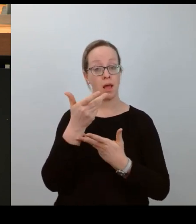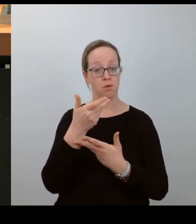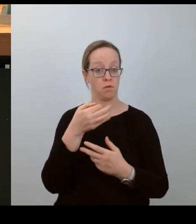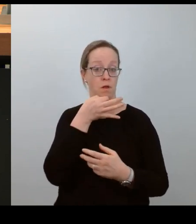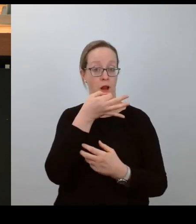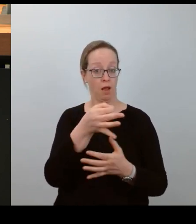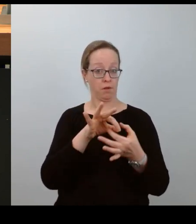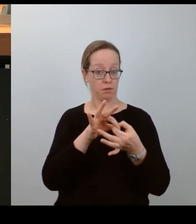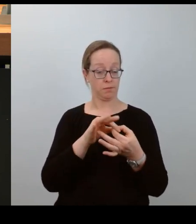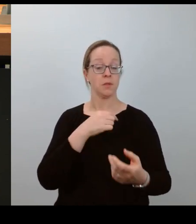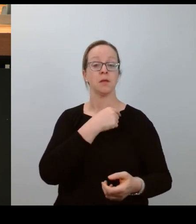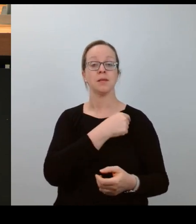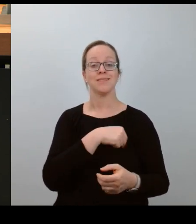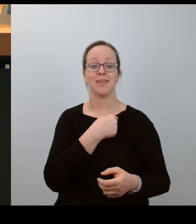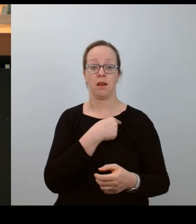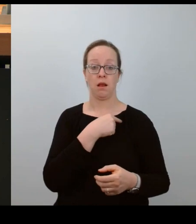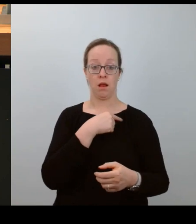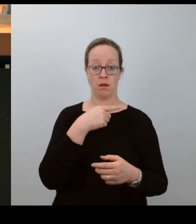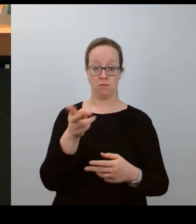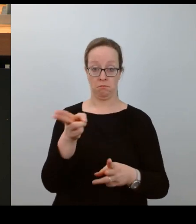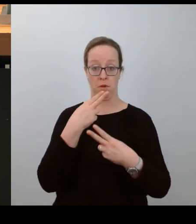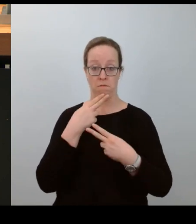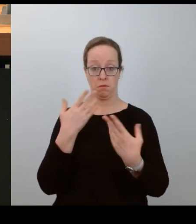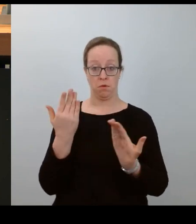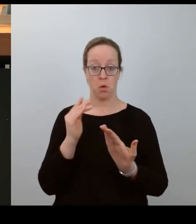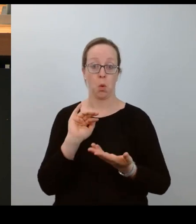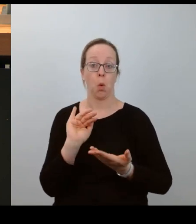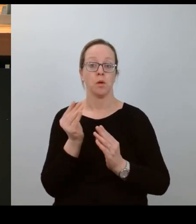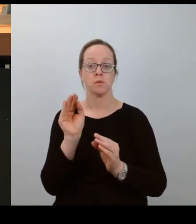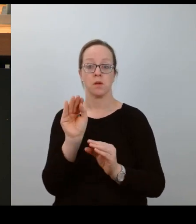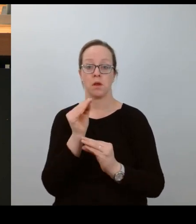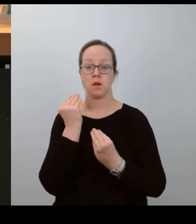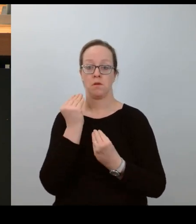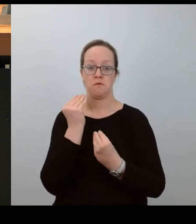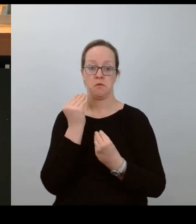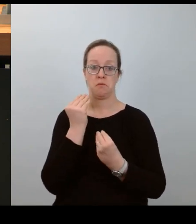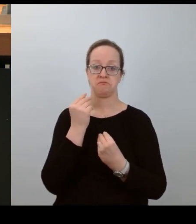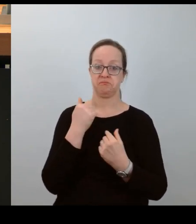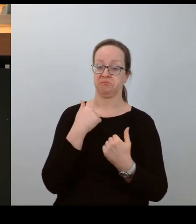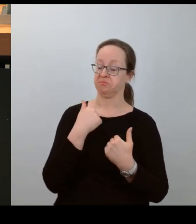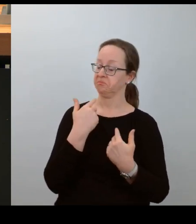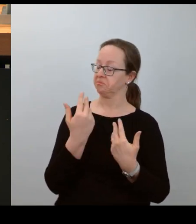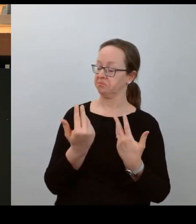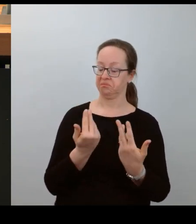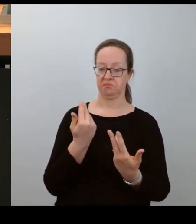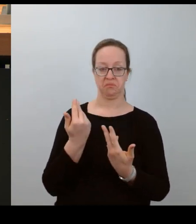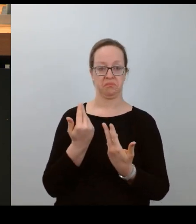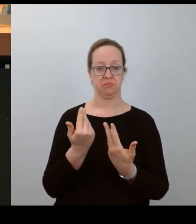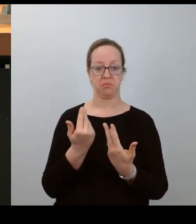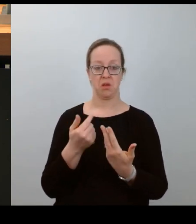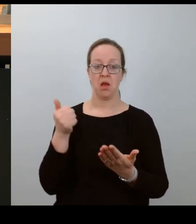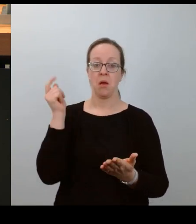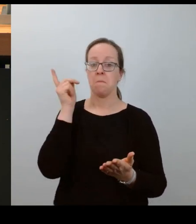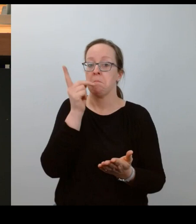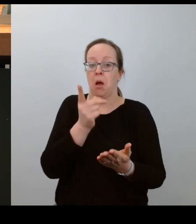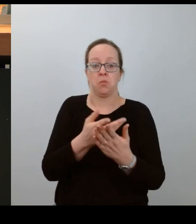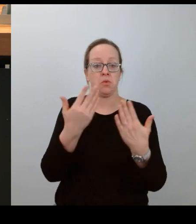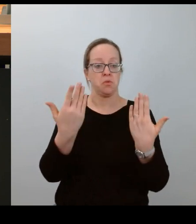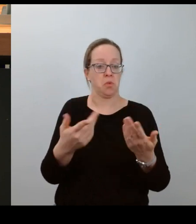Wir kennen mittlerweile die Dünnhäutigkeit des Senators bei Themen und Fragestellungen, die ihm nicht so gut passen, das aber auch schriftlich so darzulegen,